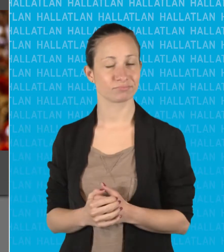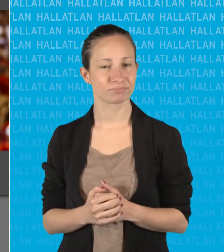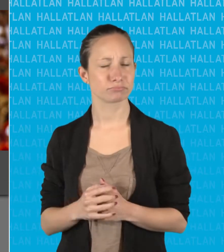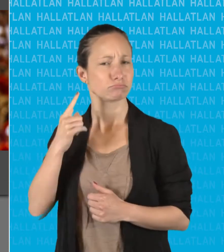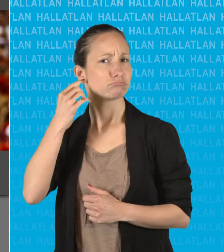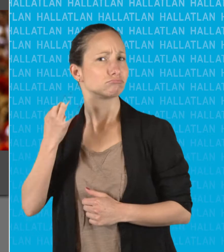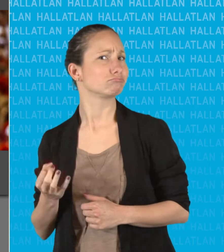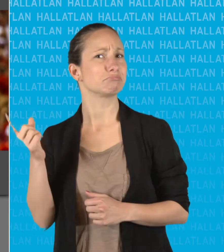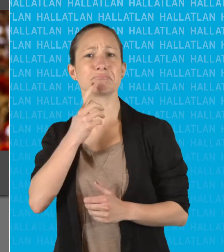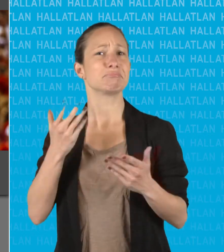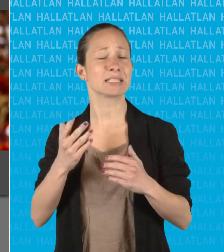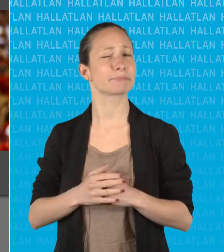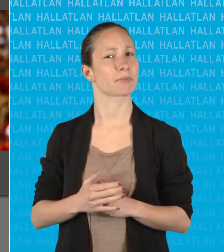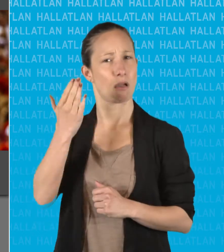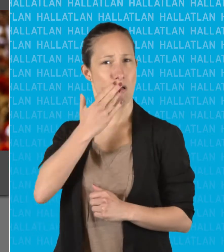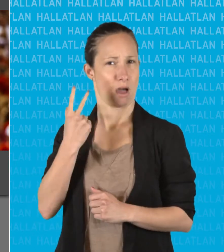Sajtóértesülések szerint a megállapodás akkor lép érvénybe,